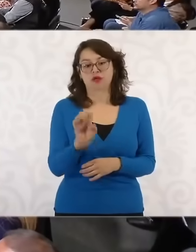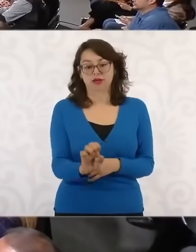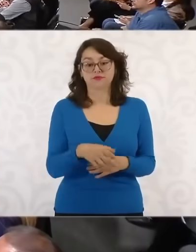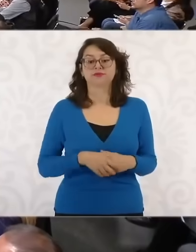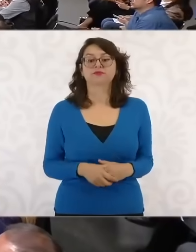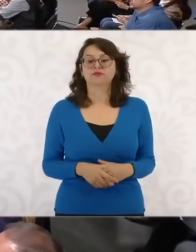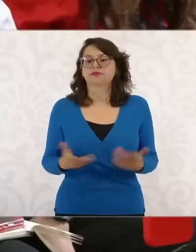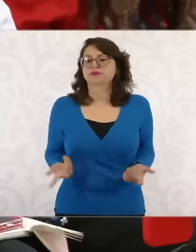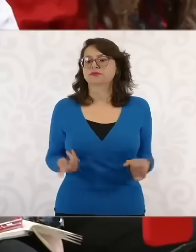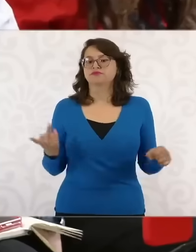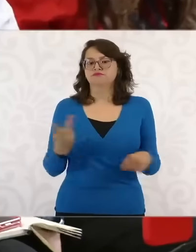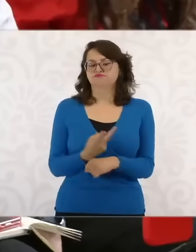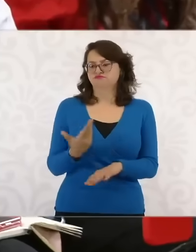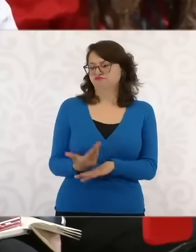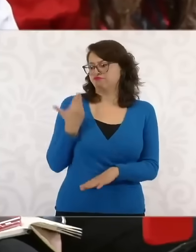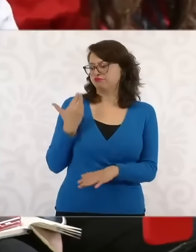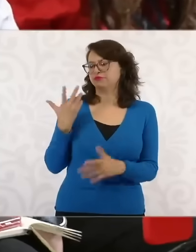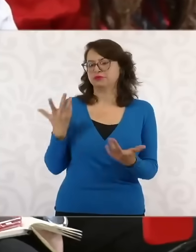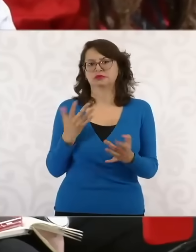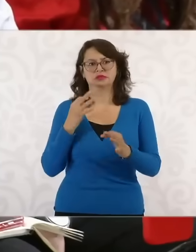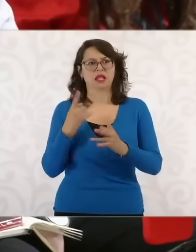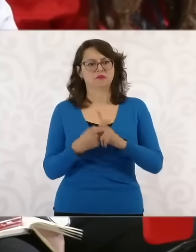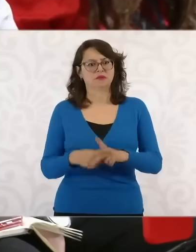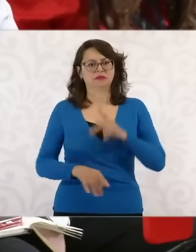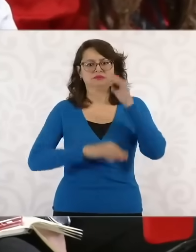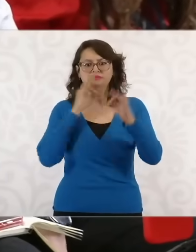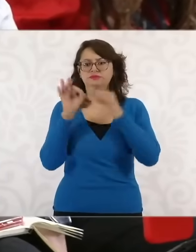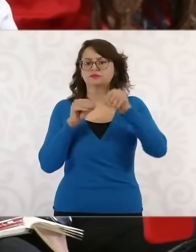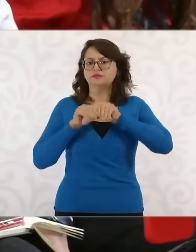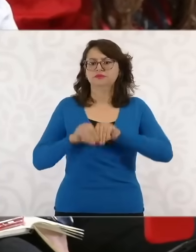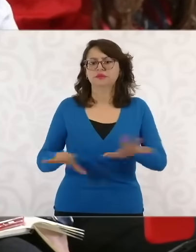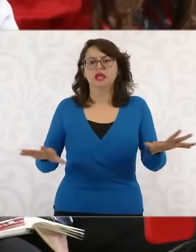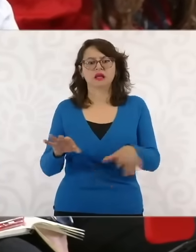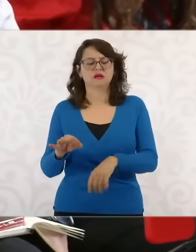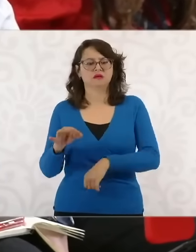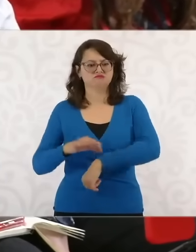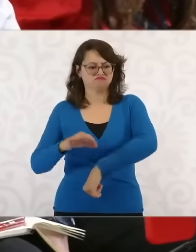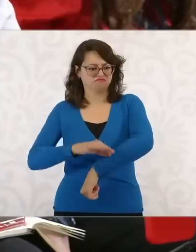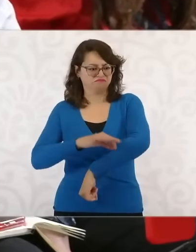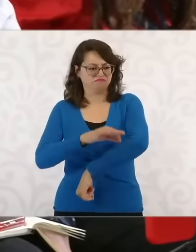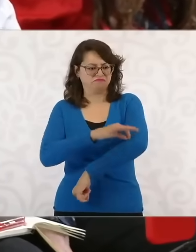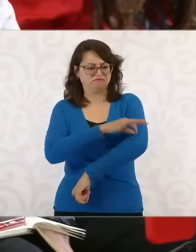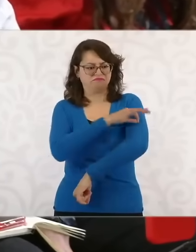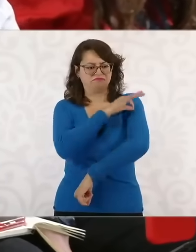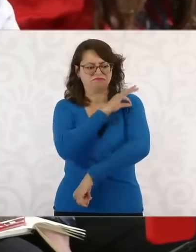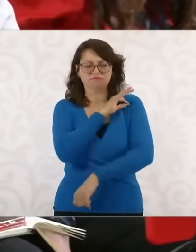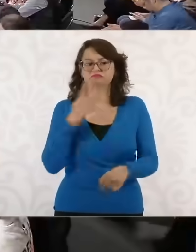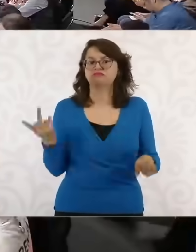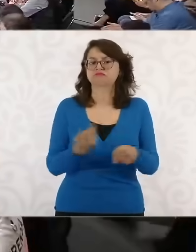sarampión. se dice que incluso eh ha sido por la falta de eh o de una baja cobertura de la vacuna